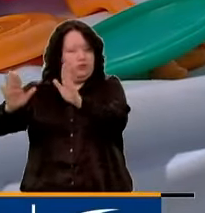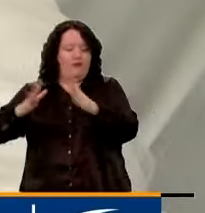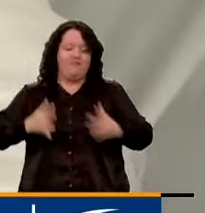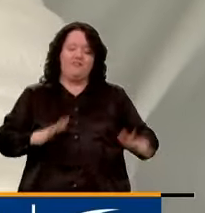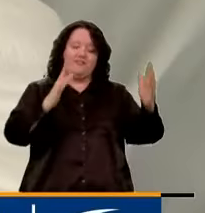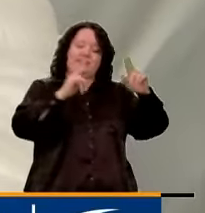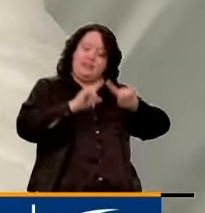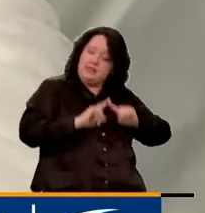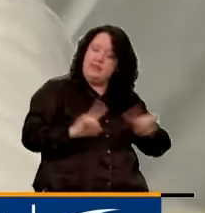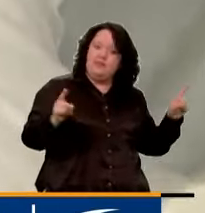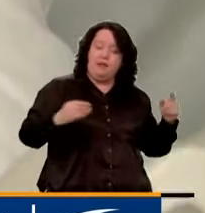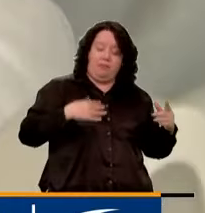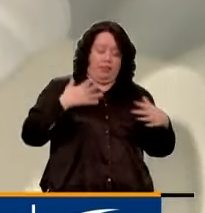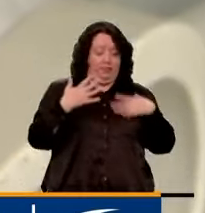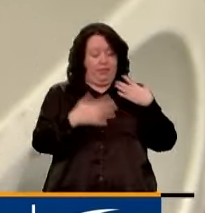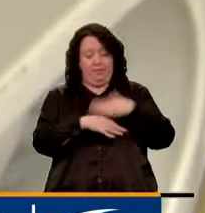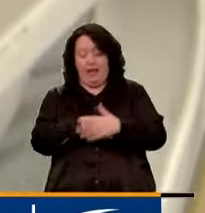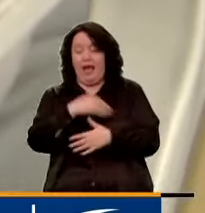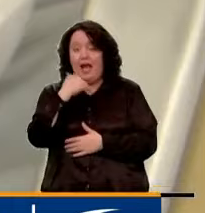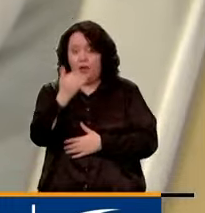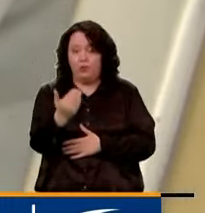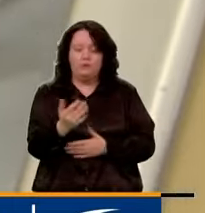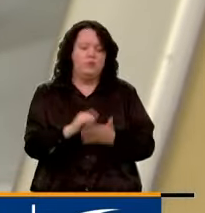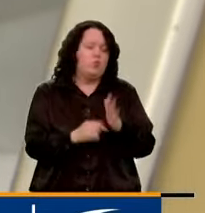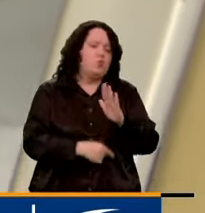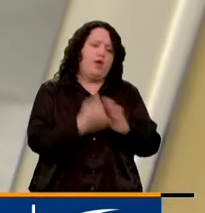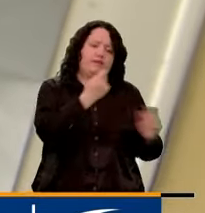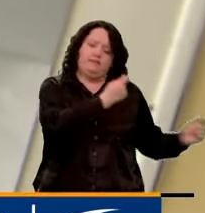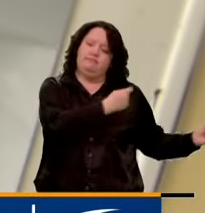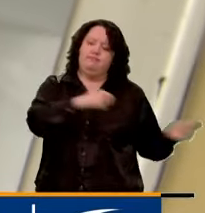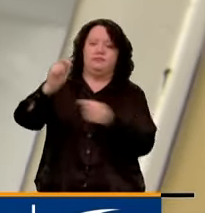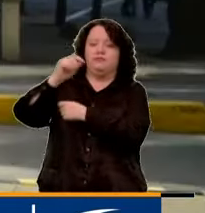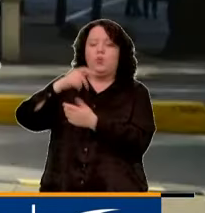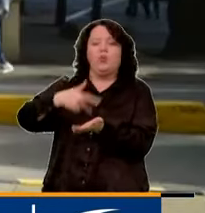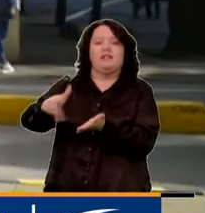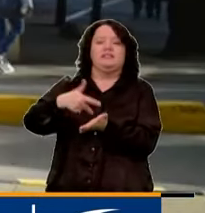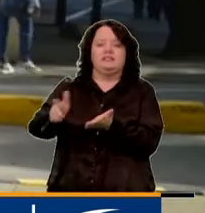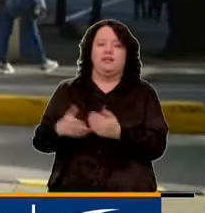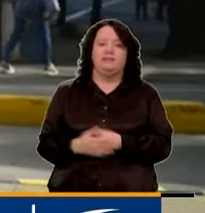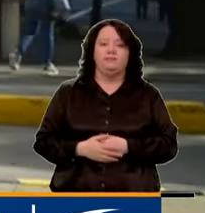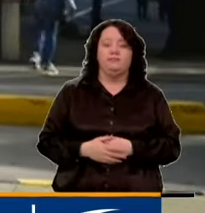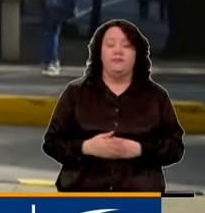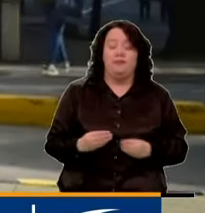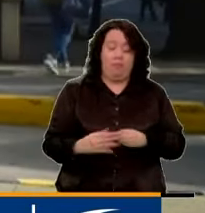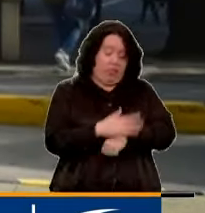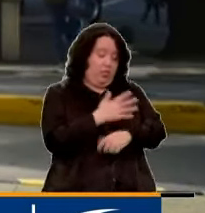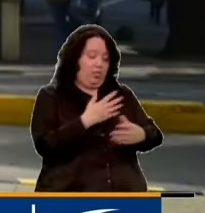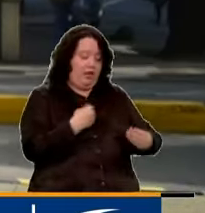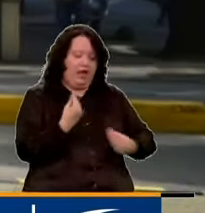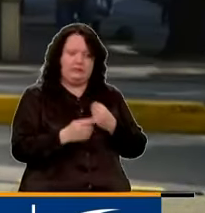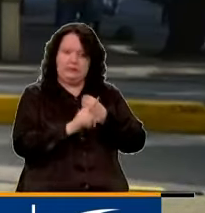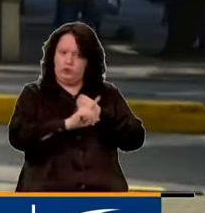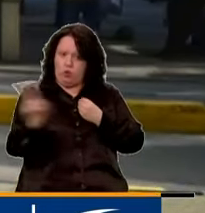de un adulto bajo los efectos del alcohol. el llamado de las autoridades es a dejar la pólvora en manos de los